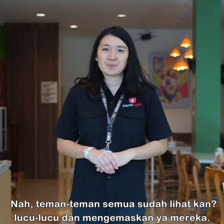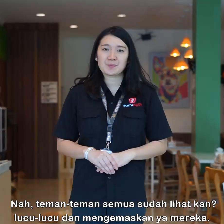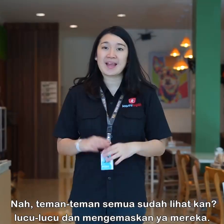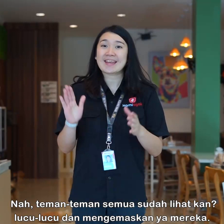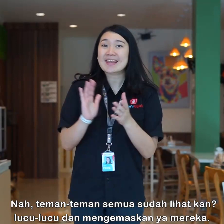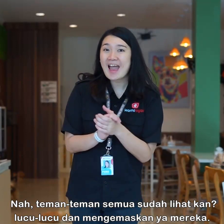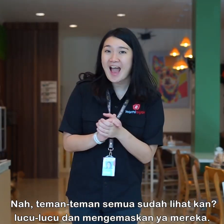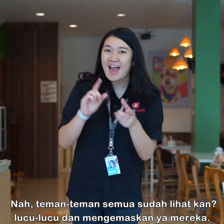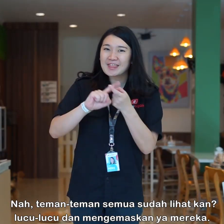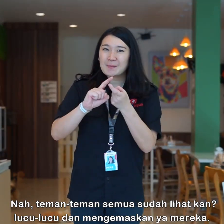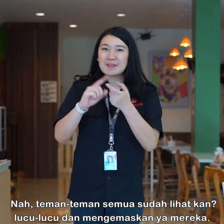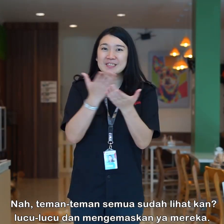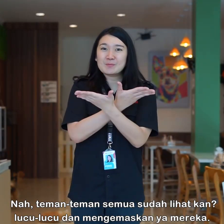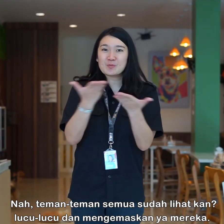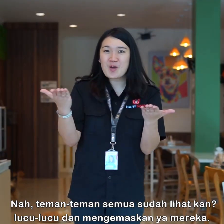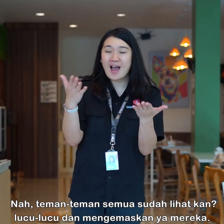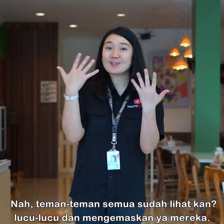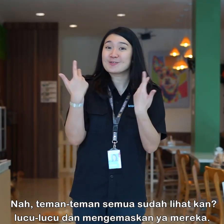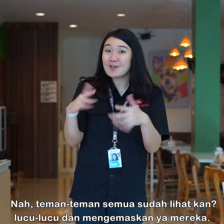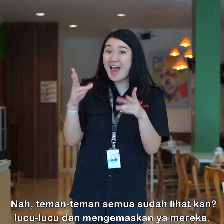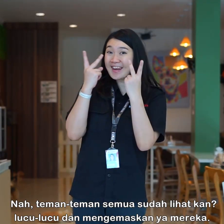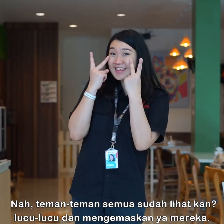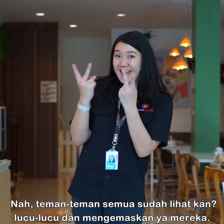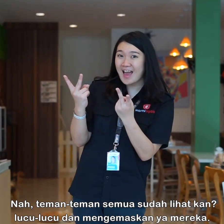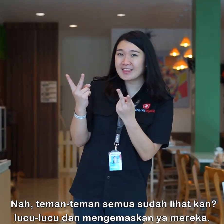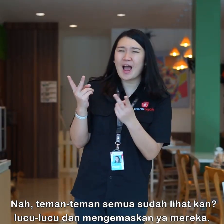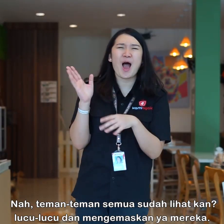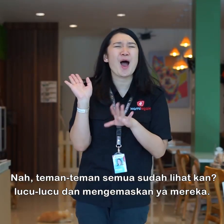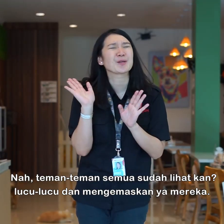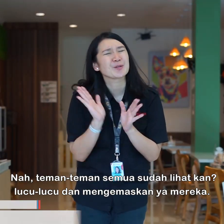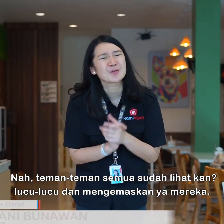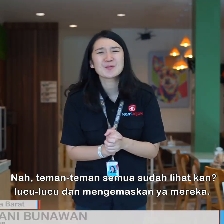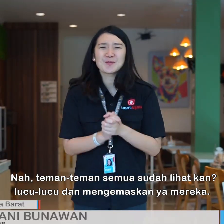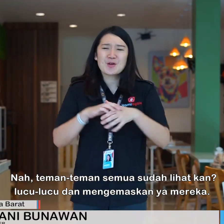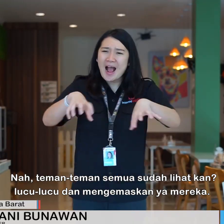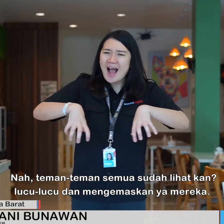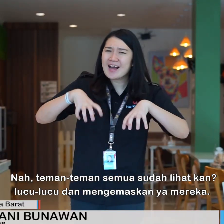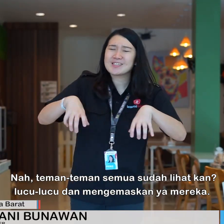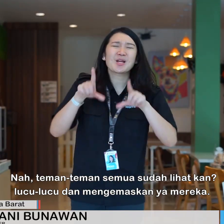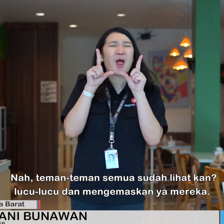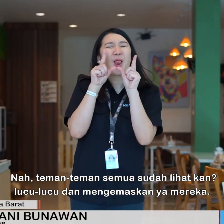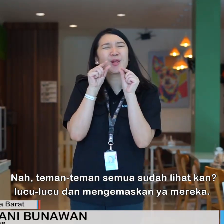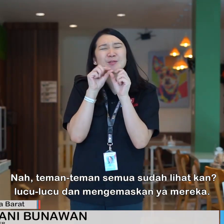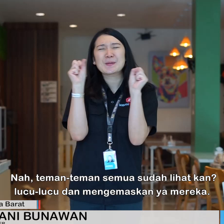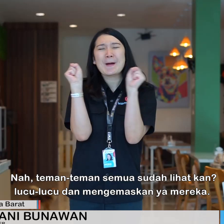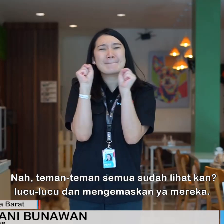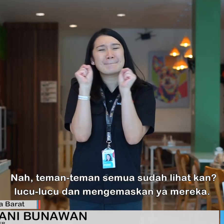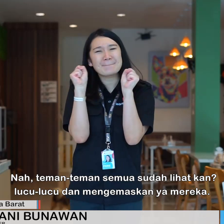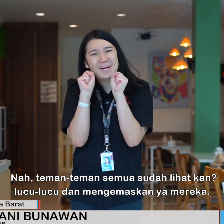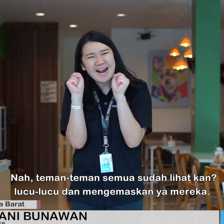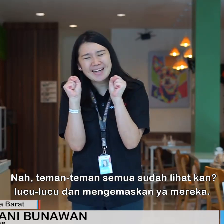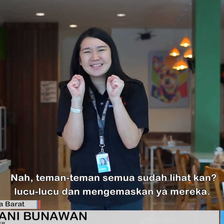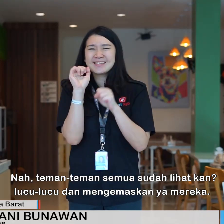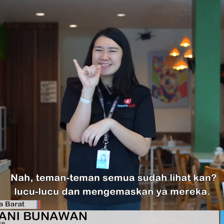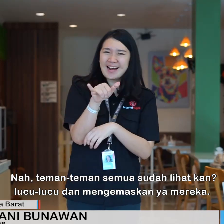Nah, teman-teman semua sudah lihat kan? lucu-lucu dan mengemaskan ya mereka.